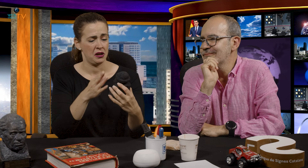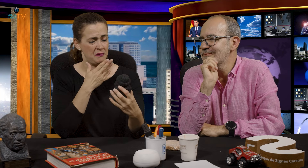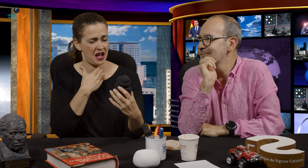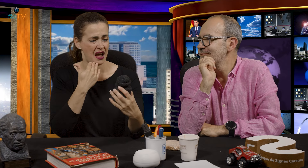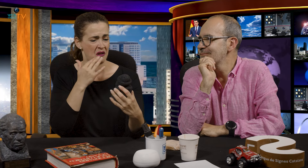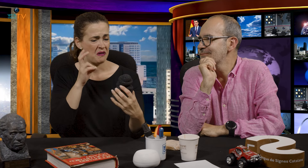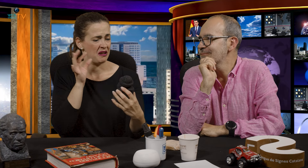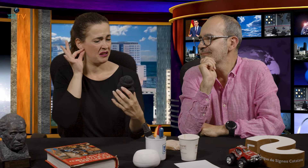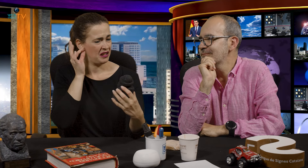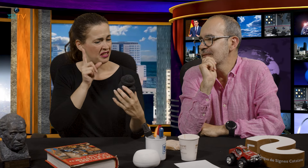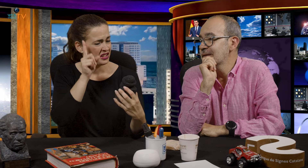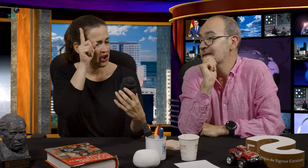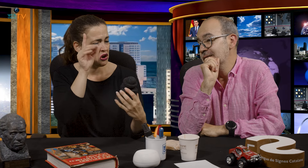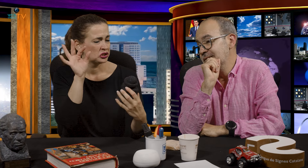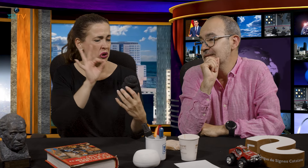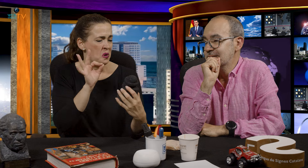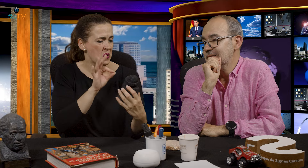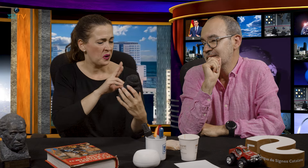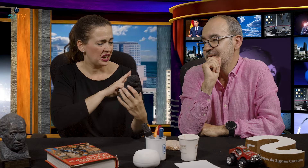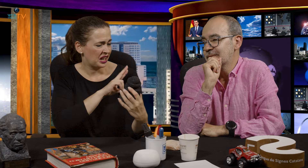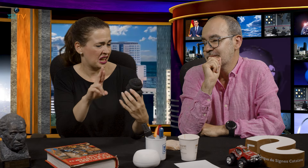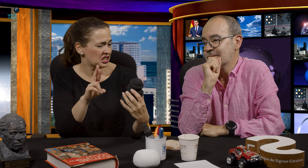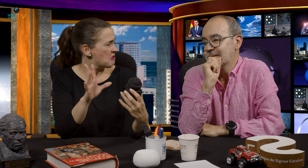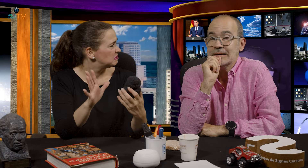¿Representa alguna Diosa o tiene algún significado religioso?